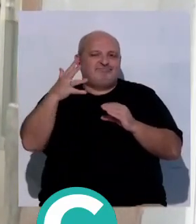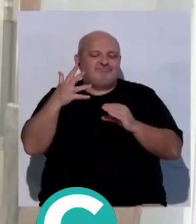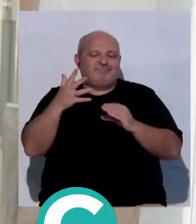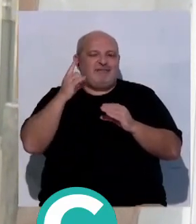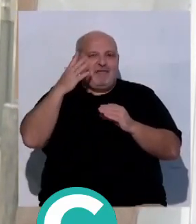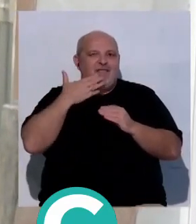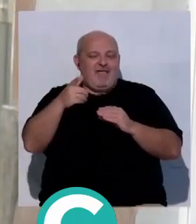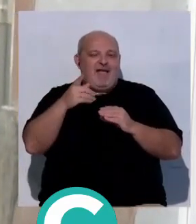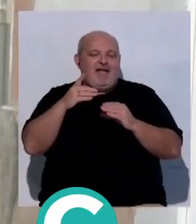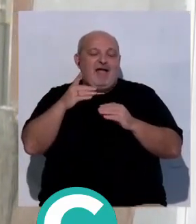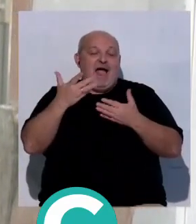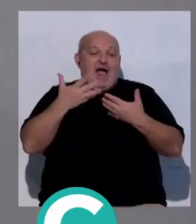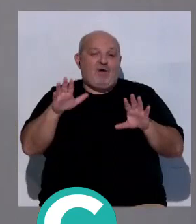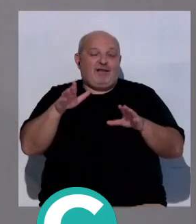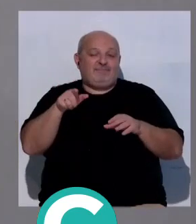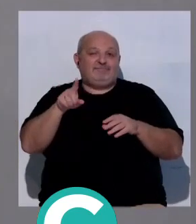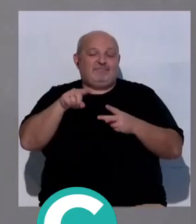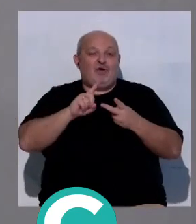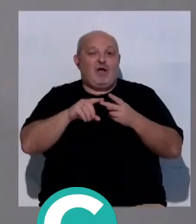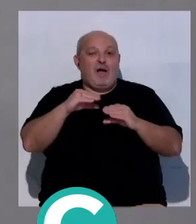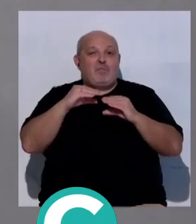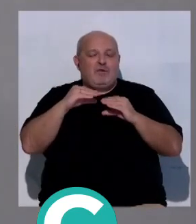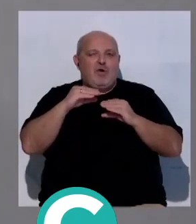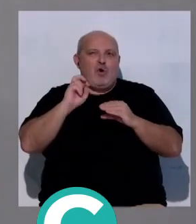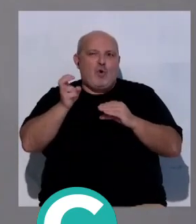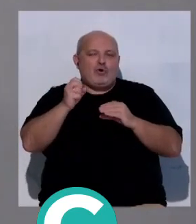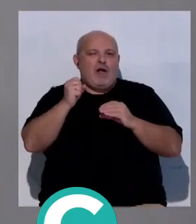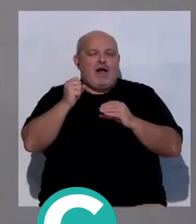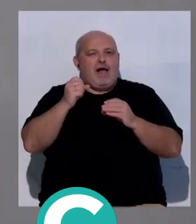esta hamburguesería Aunque sin duda también las hamburguesas fueron también míticas para todos